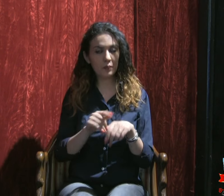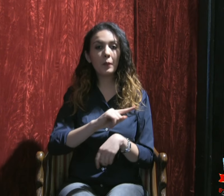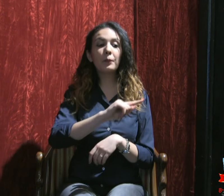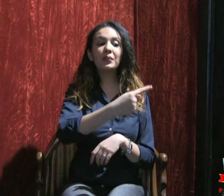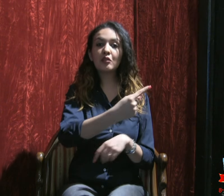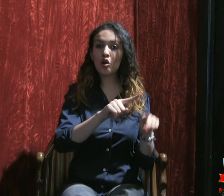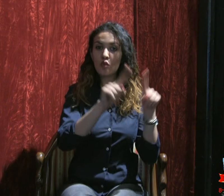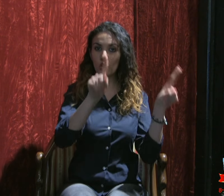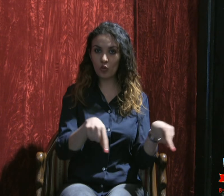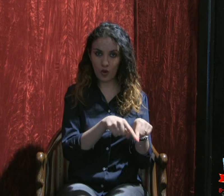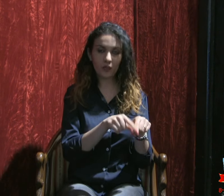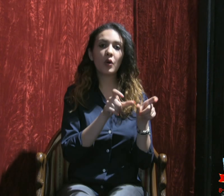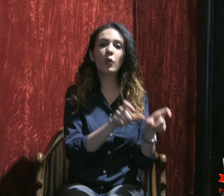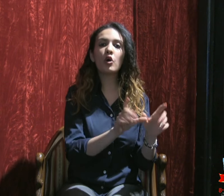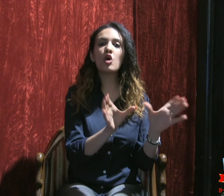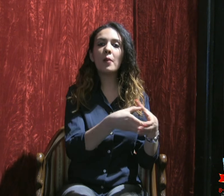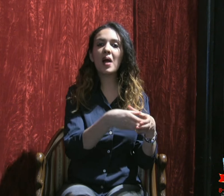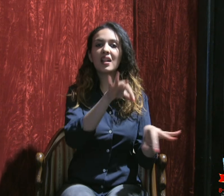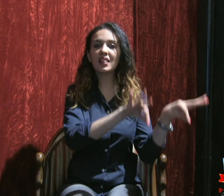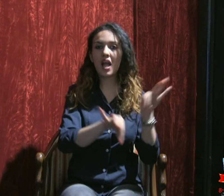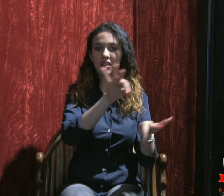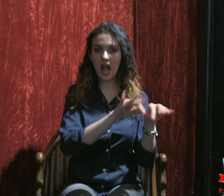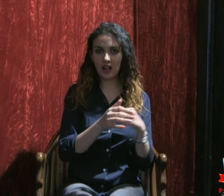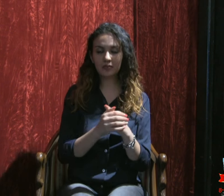Primo modulo di iscrizione per la Compagnia Teatrale